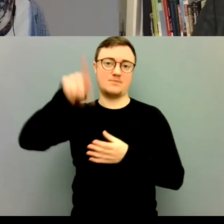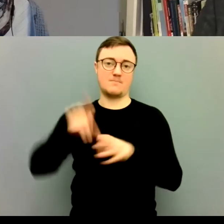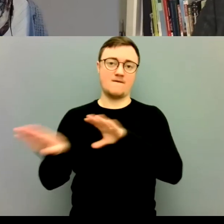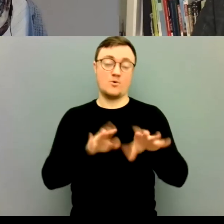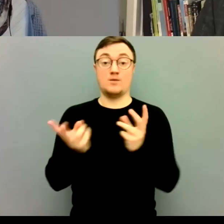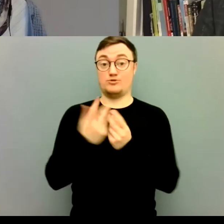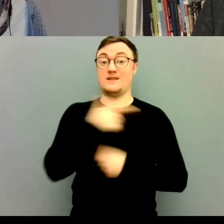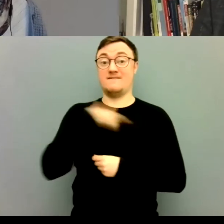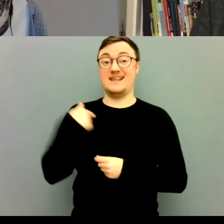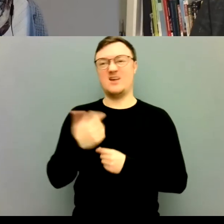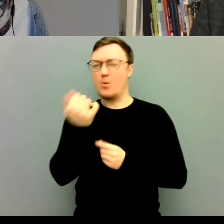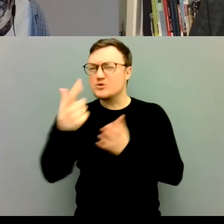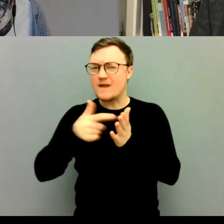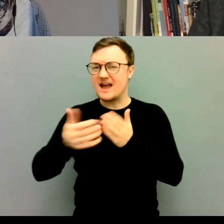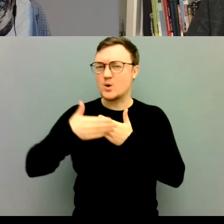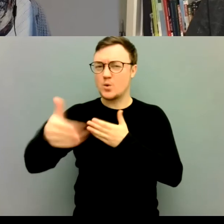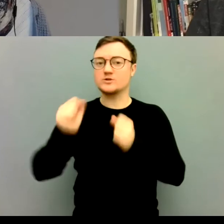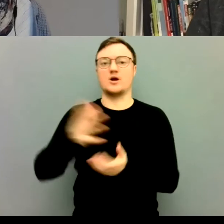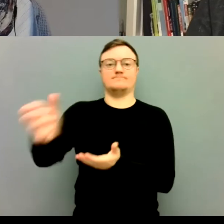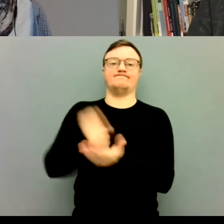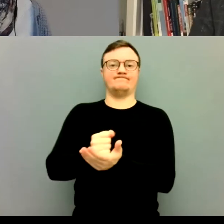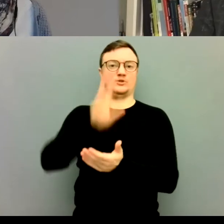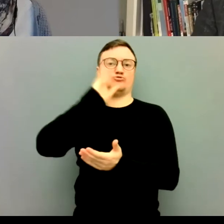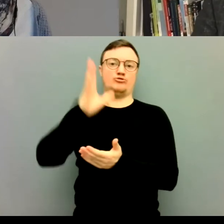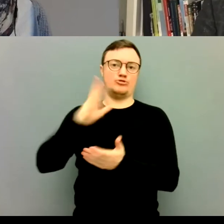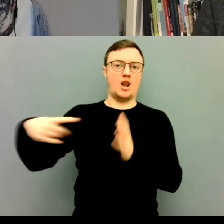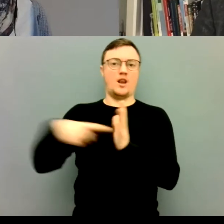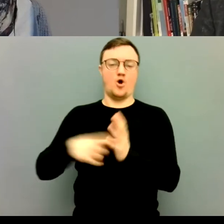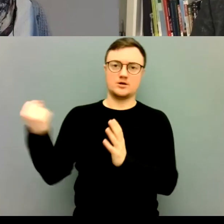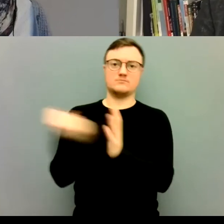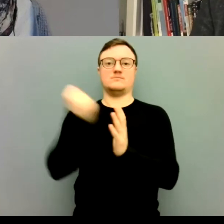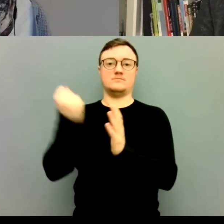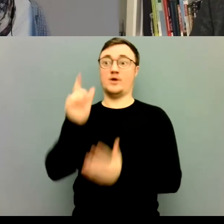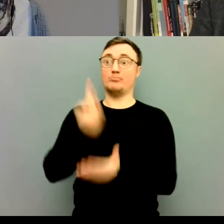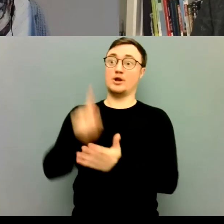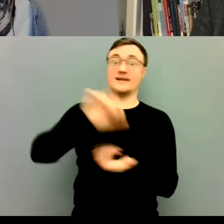att bara för att vi stiftar en lag i riksdagen att det kommer vara så.